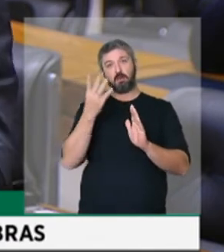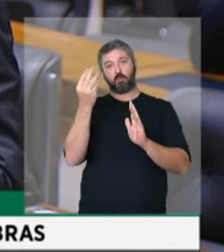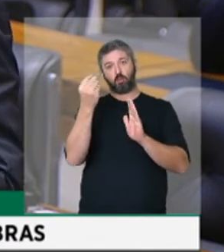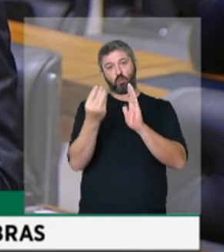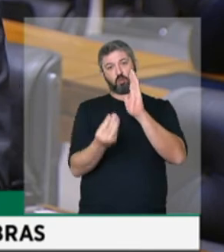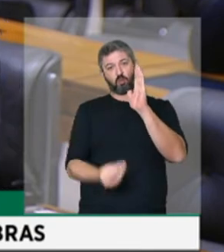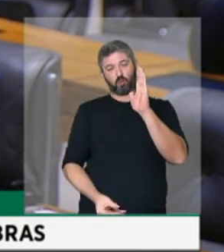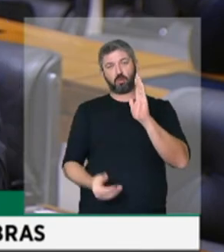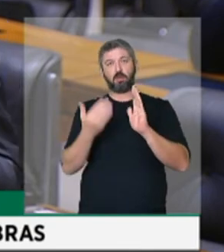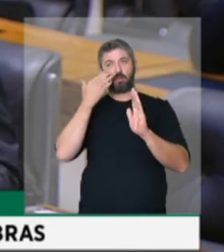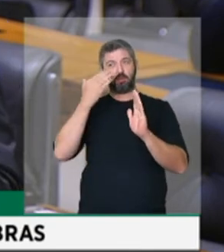NÓS... ESTE TEXTO DA EMENDA... SUBSTITUTIVA GLOBAL